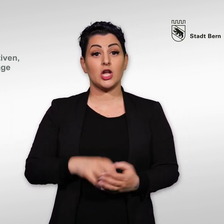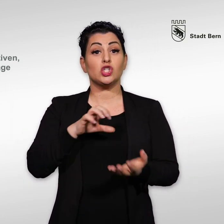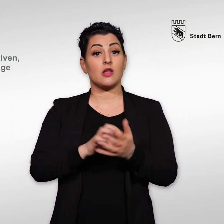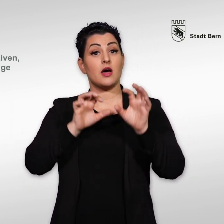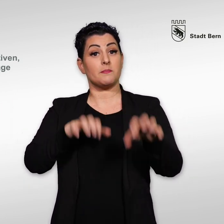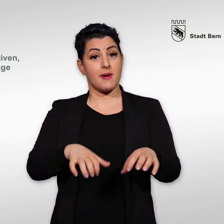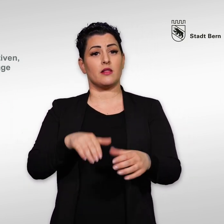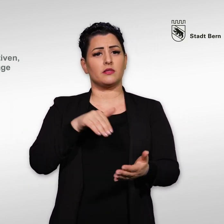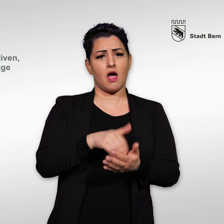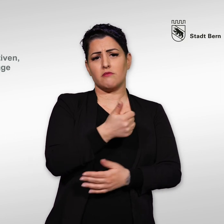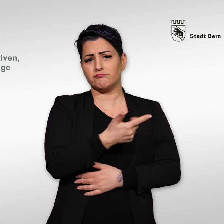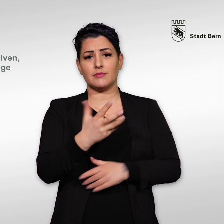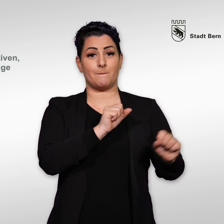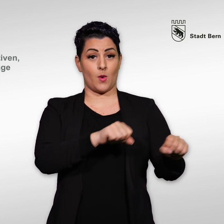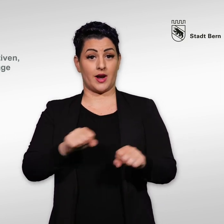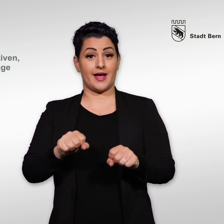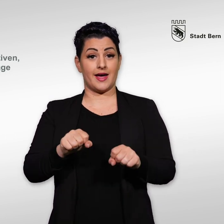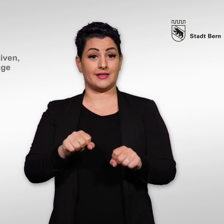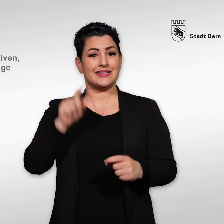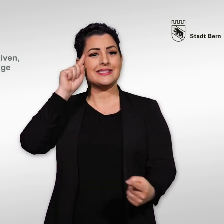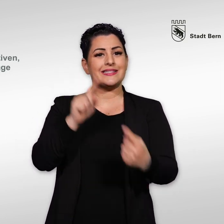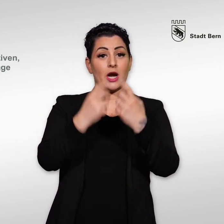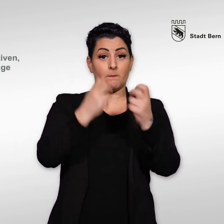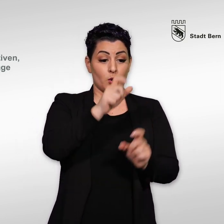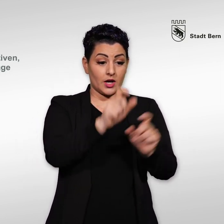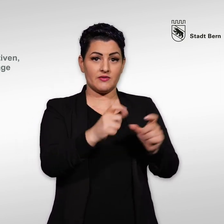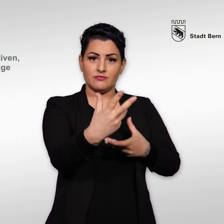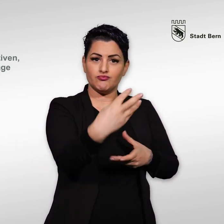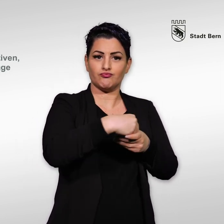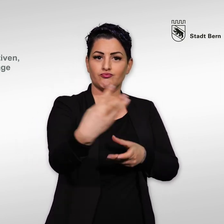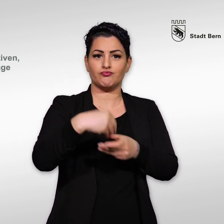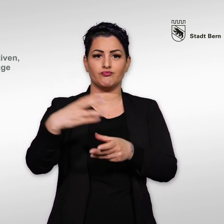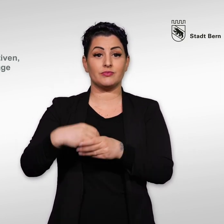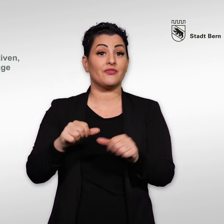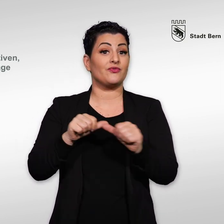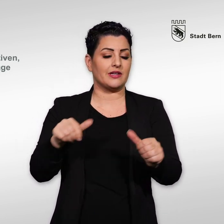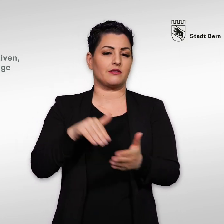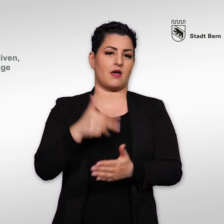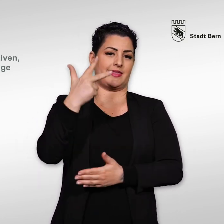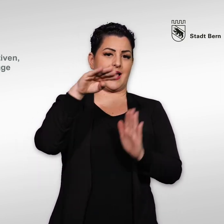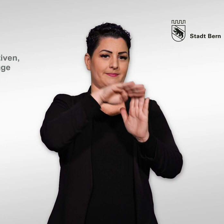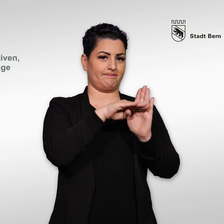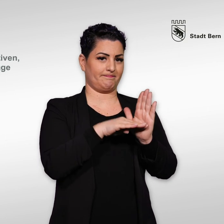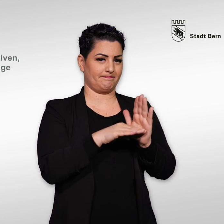Es gibt in der Stadt Bern noch mehr Möglichkeiten, um sich als Bürgerin oder Bürger einzubringen und zwar durch: